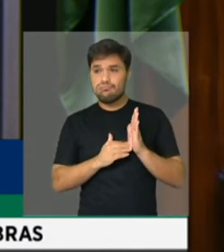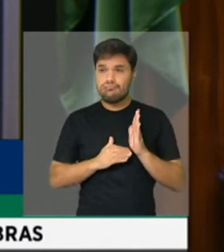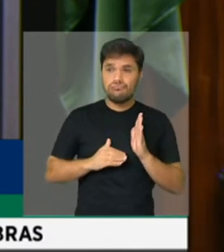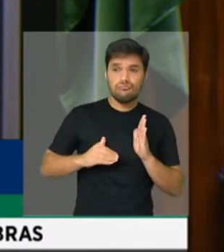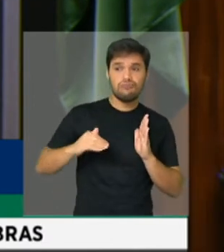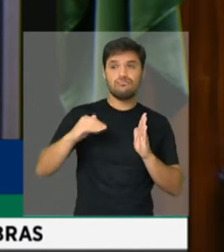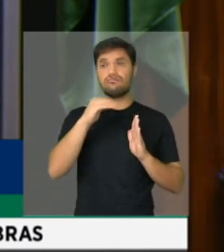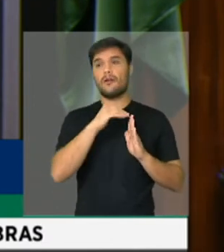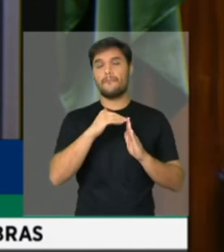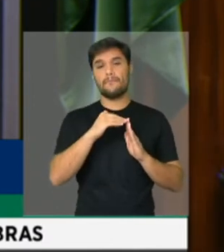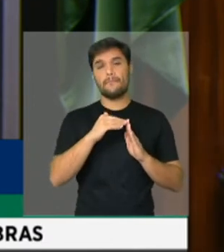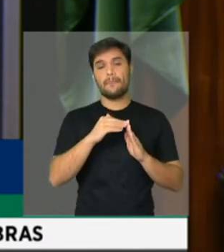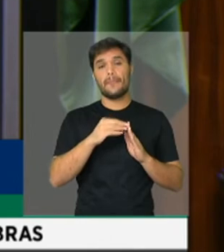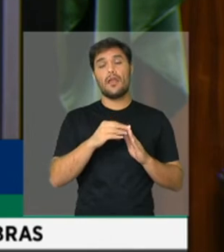AÇÃO... DE 14 EMPRESAS PRODUTORAS... DA ELETROBRAS